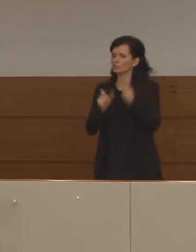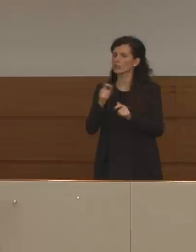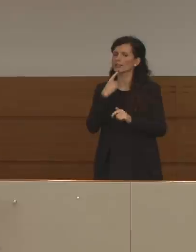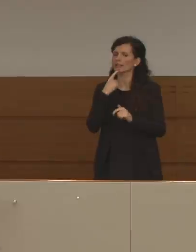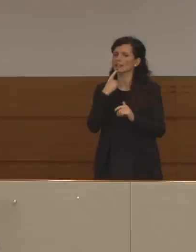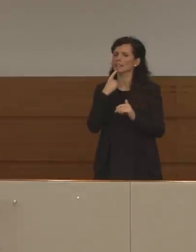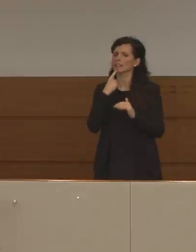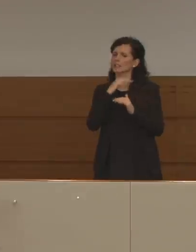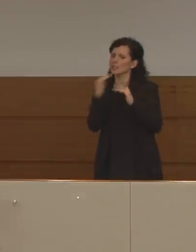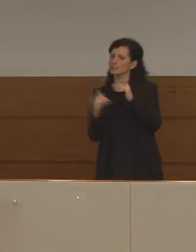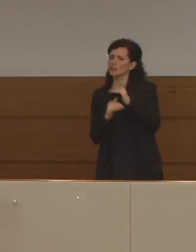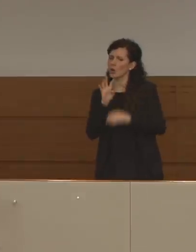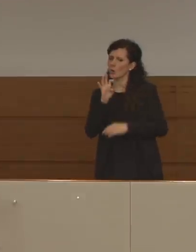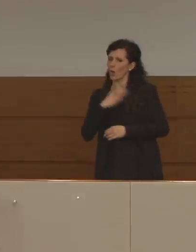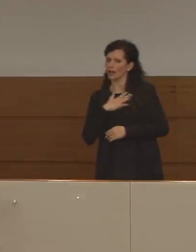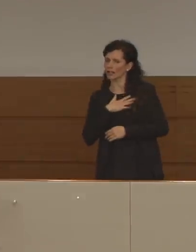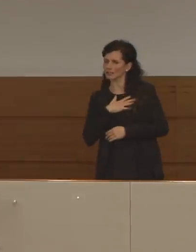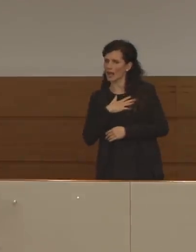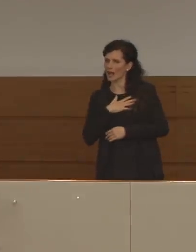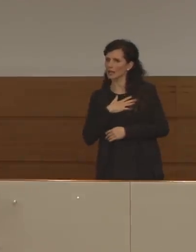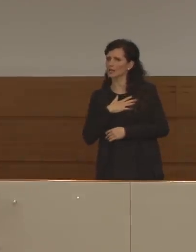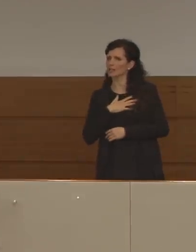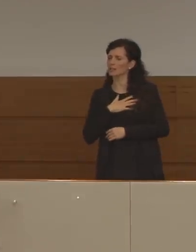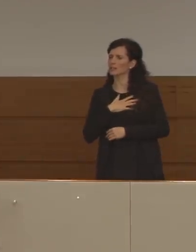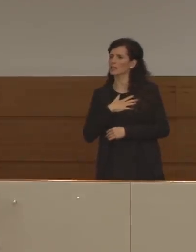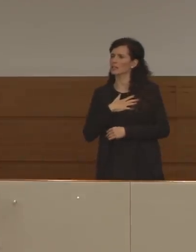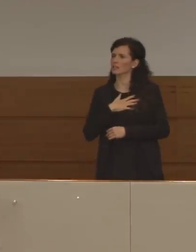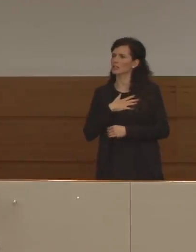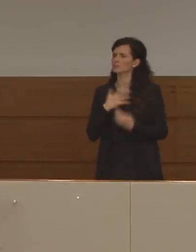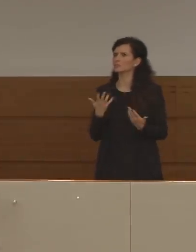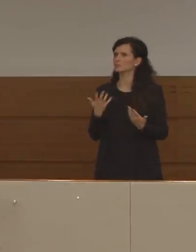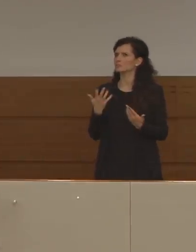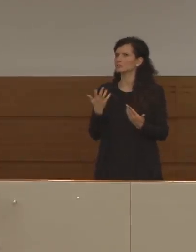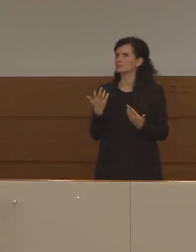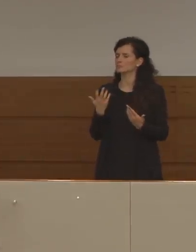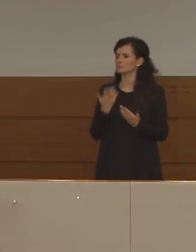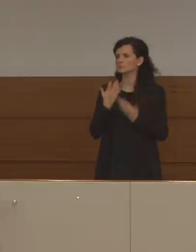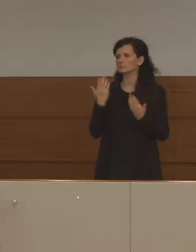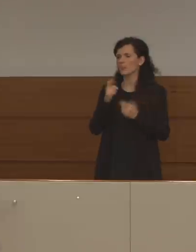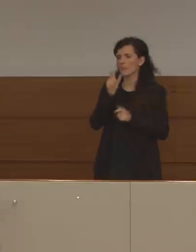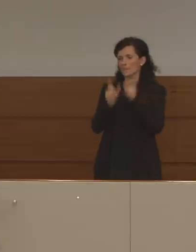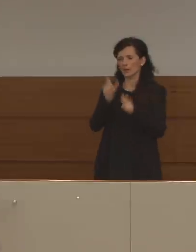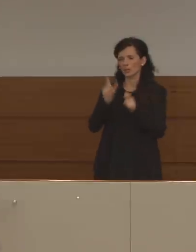o comunque delle persone anche sotto i 50 anni